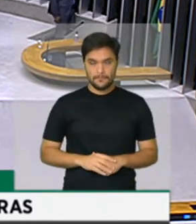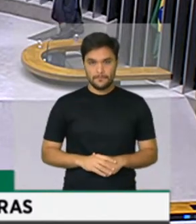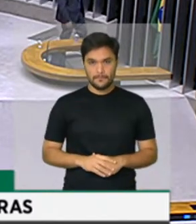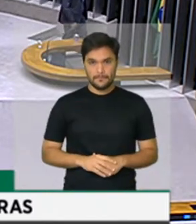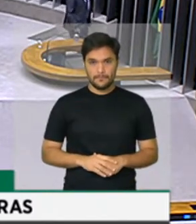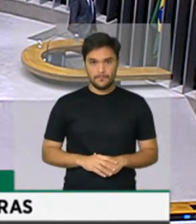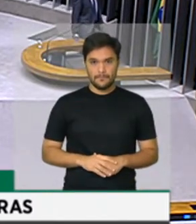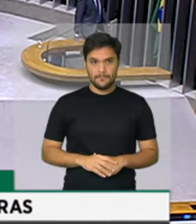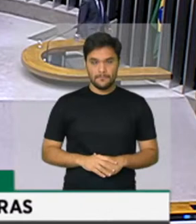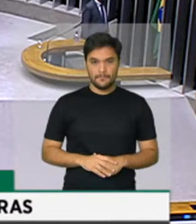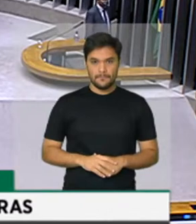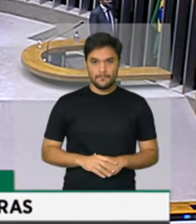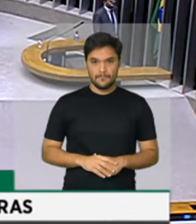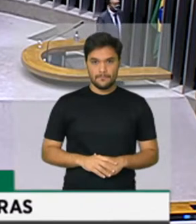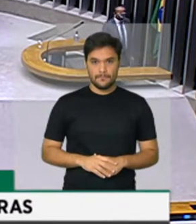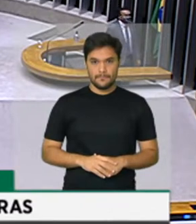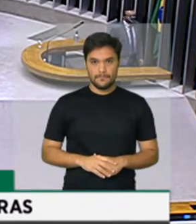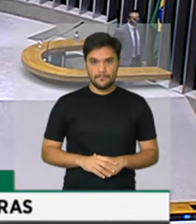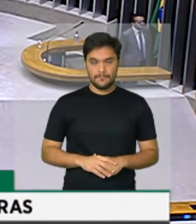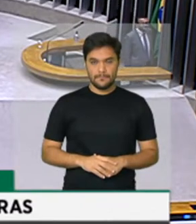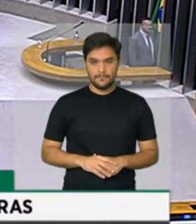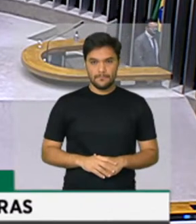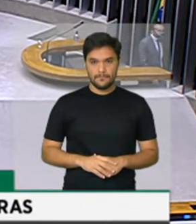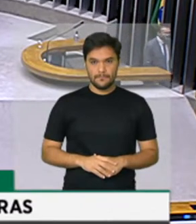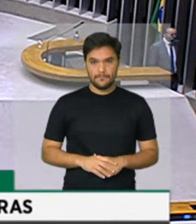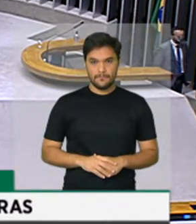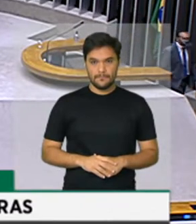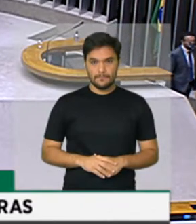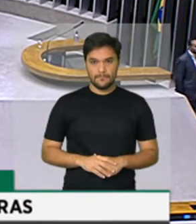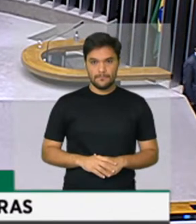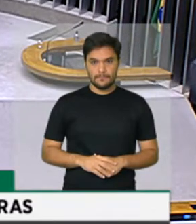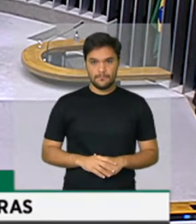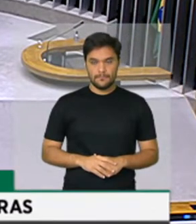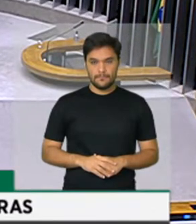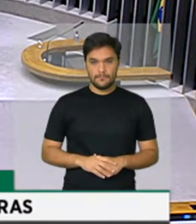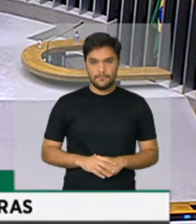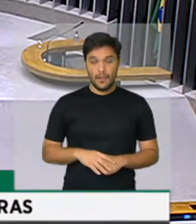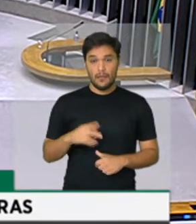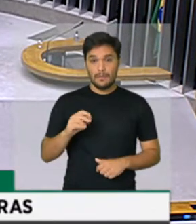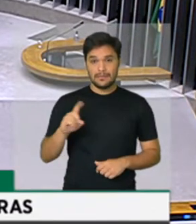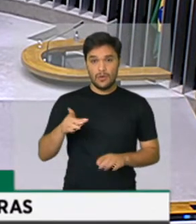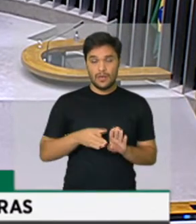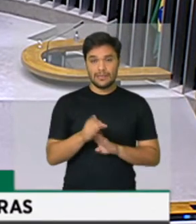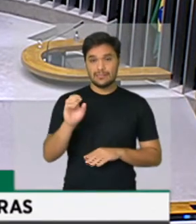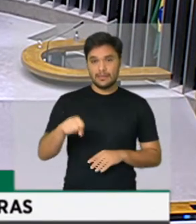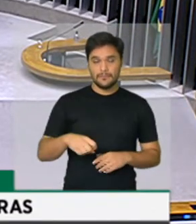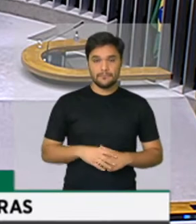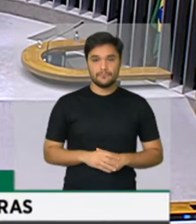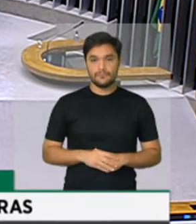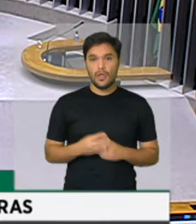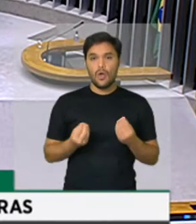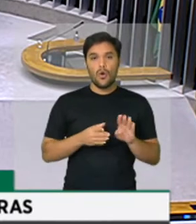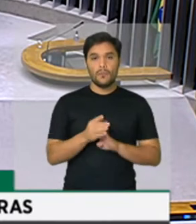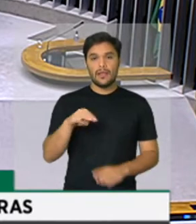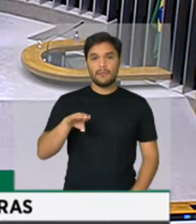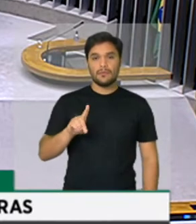A QUASE 20%. -- [PRESIDENTE]: COMO ORIENTA O PARTIDO LIBERAL? -- [DEPUTADO]: PL ORIENTA SIM, SR. PRESIDENTE. -- [PRESIDENTE]: COMO ORIENTA O PROGRESSISTAS? -- [DEPUTADO]: